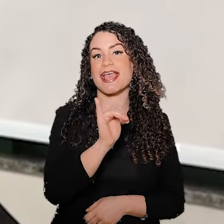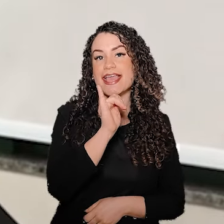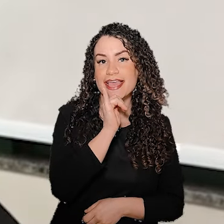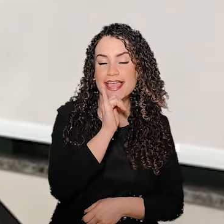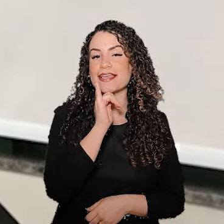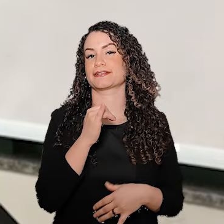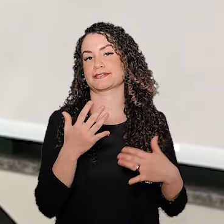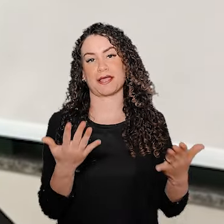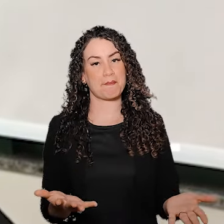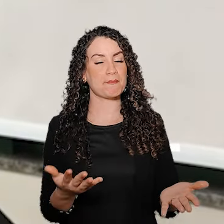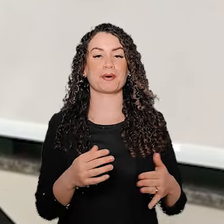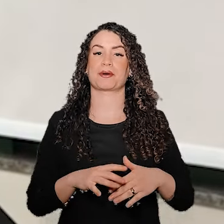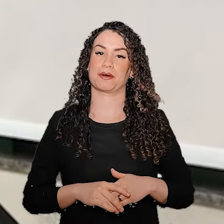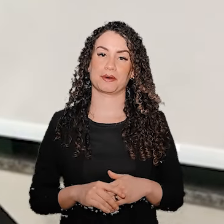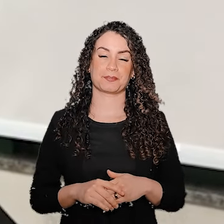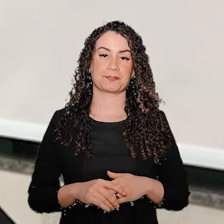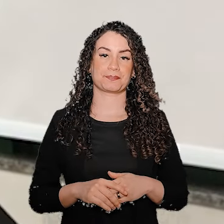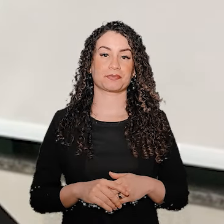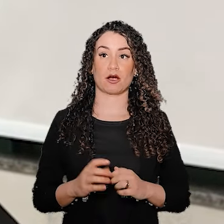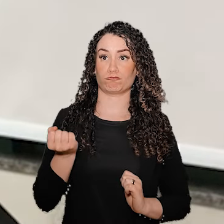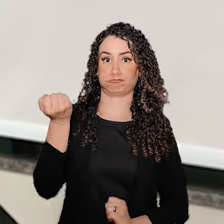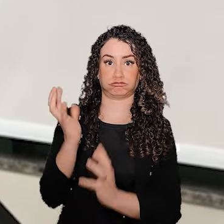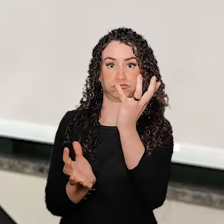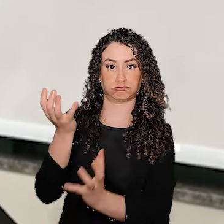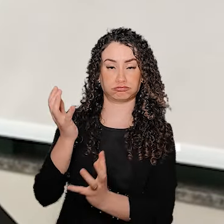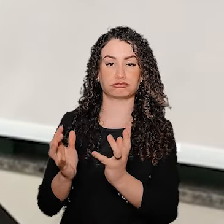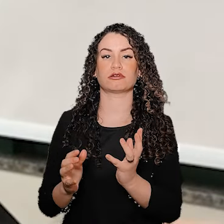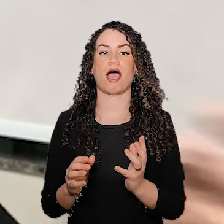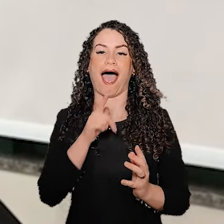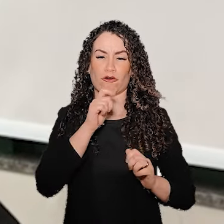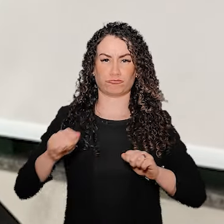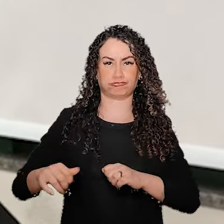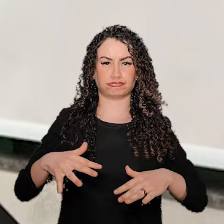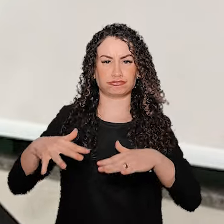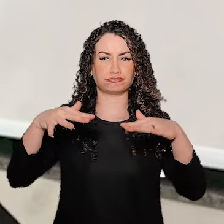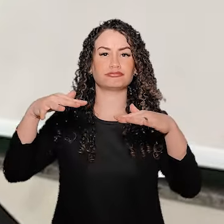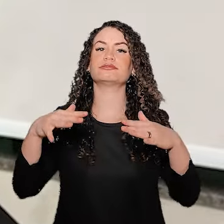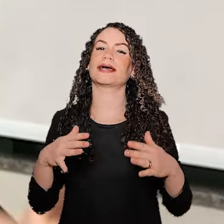direta ou indiretamente, como incêndios, alagamentos, como,